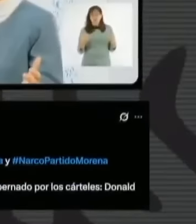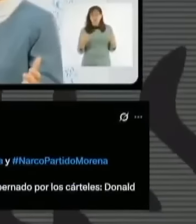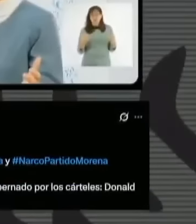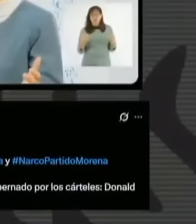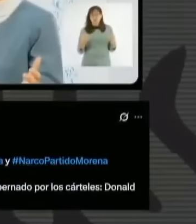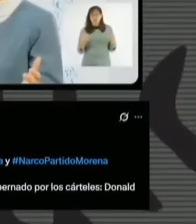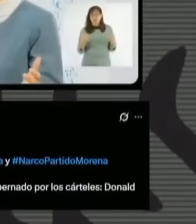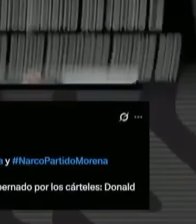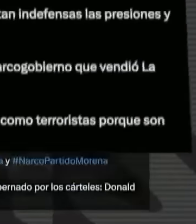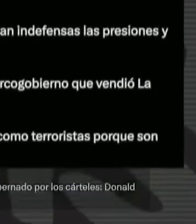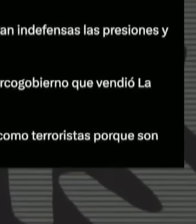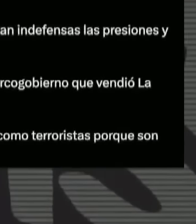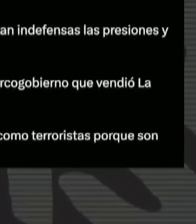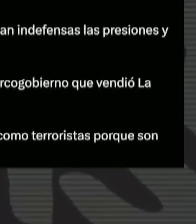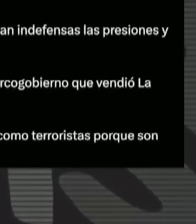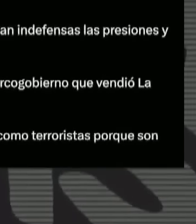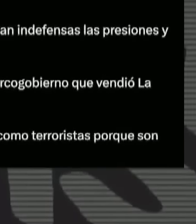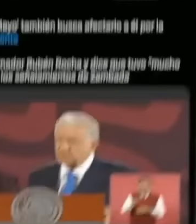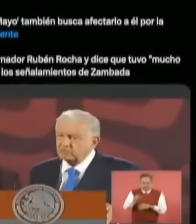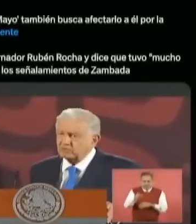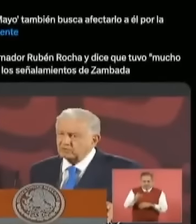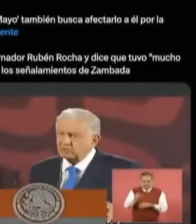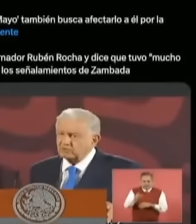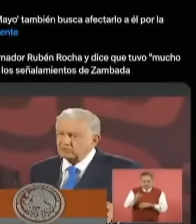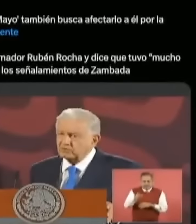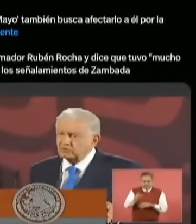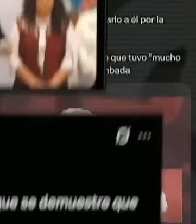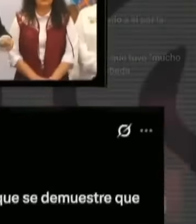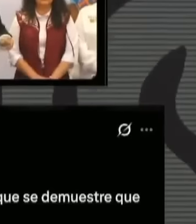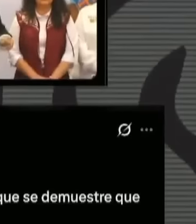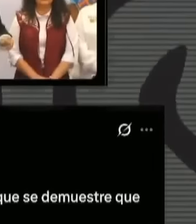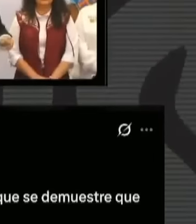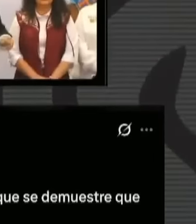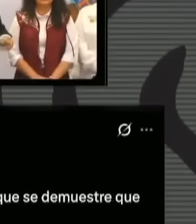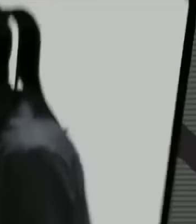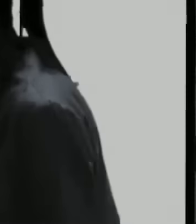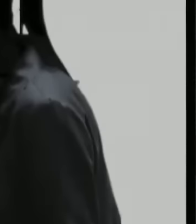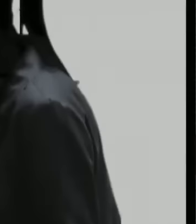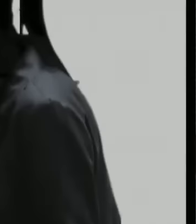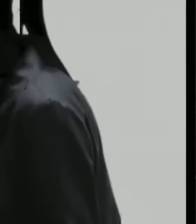El 76% de las cuentas totales que participaron en la campaña coinciden con las que impulsaron